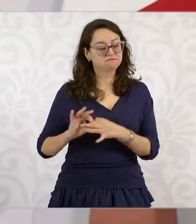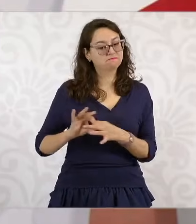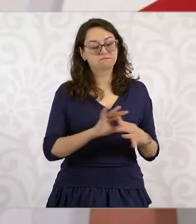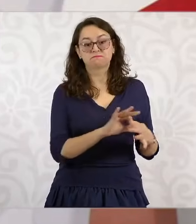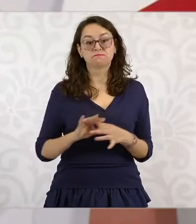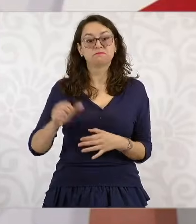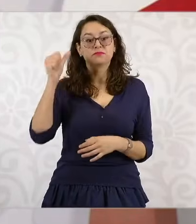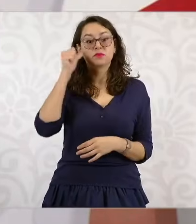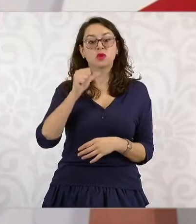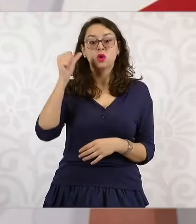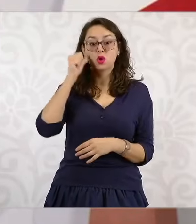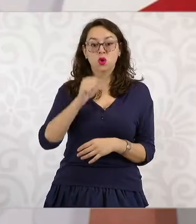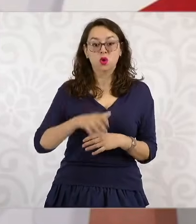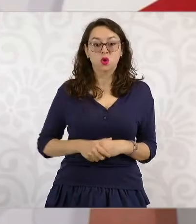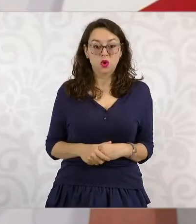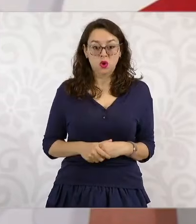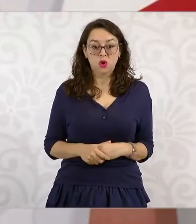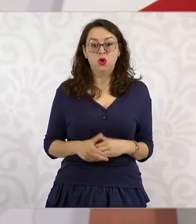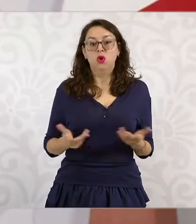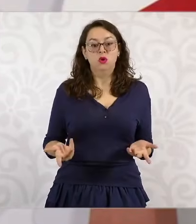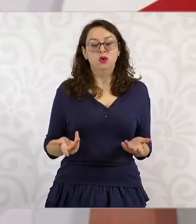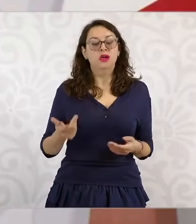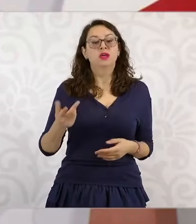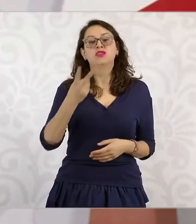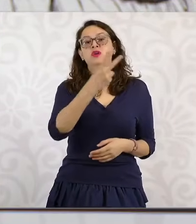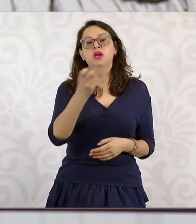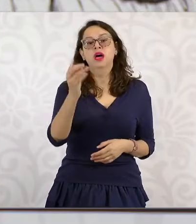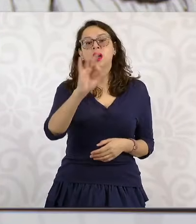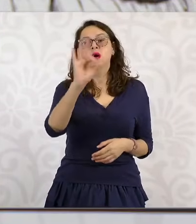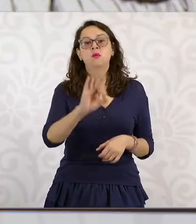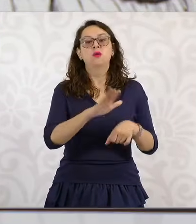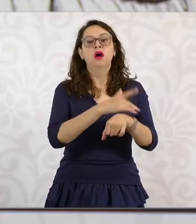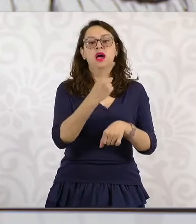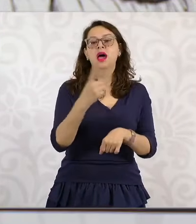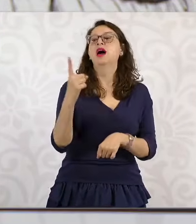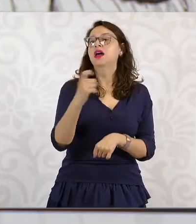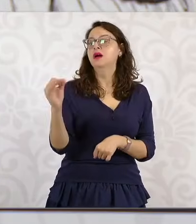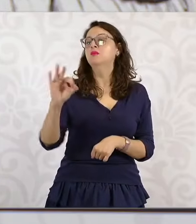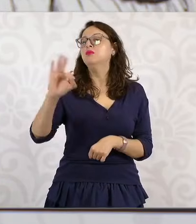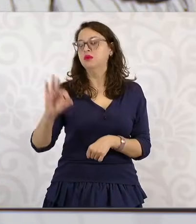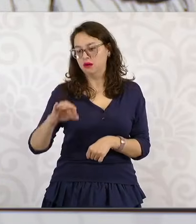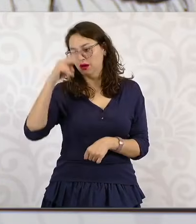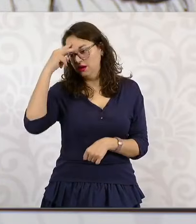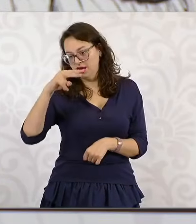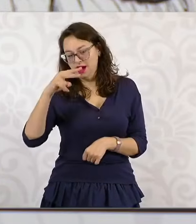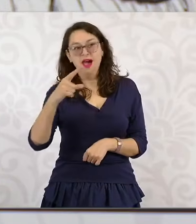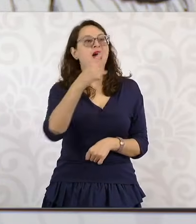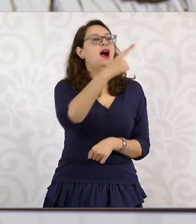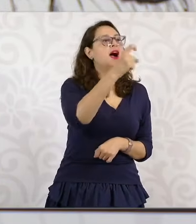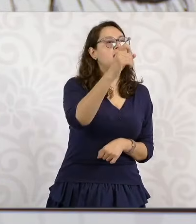les llamamos los 200% porque son 100% mexicanos, pero también son 100% americanos y crean esta paz